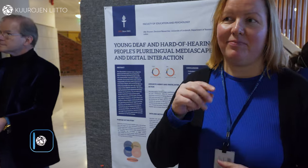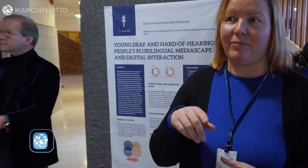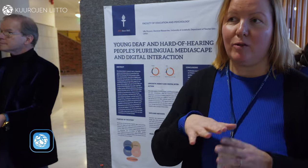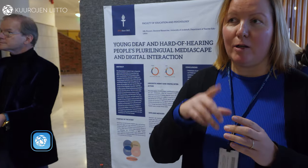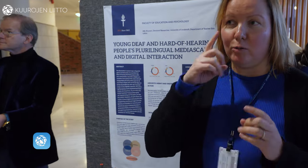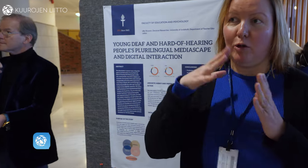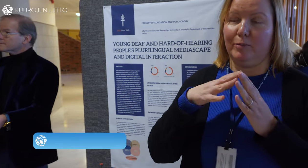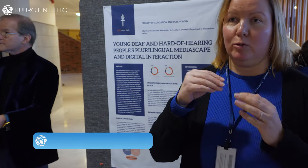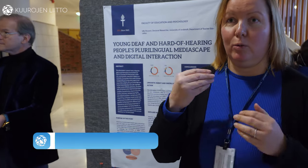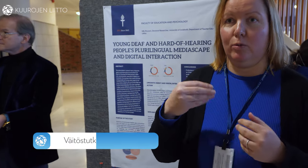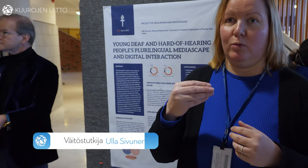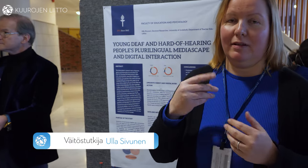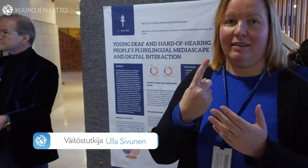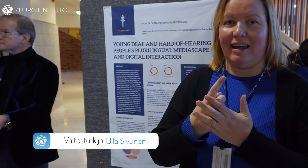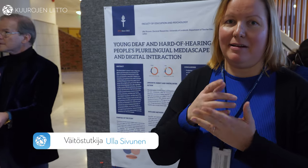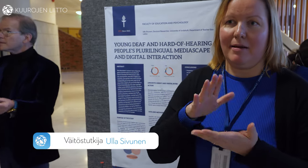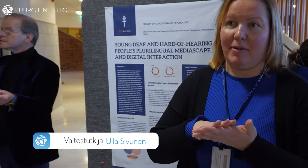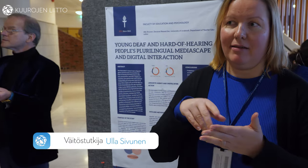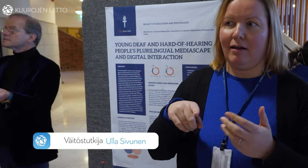Jyväskylän yliopistolla on ollut todella iso merkitys, -